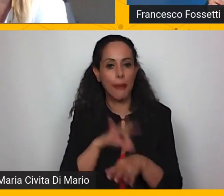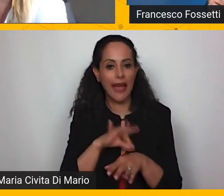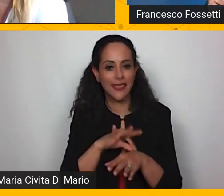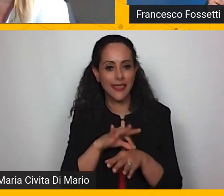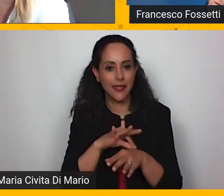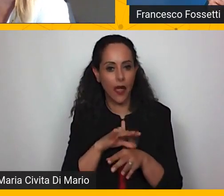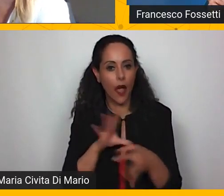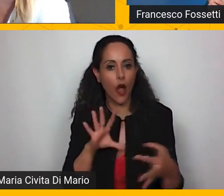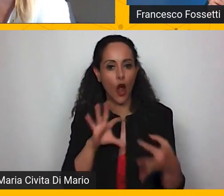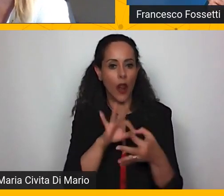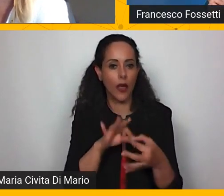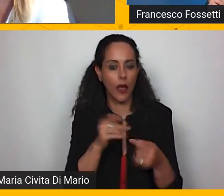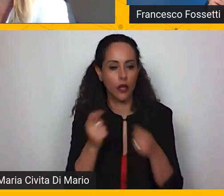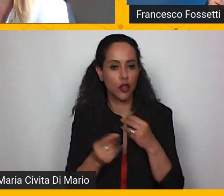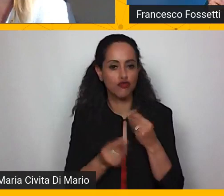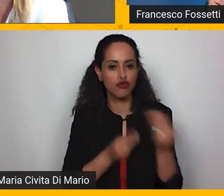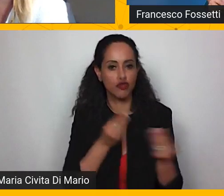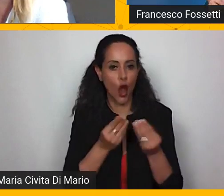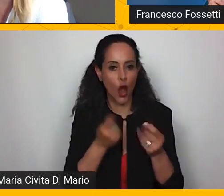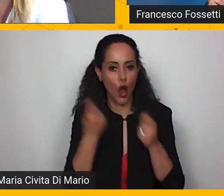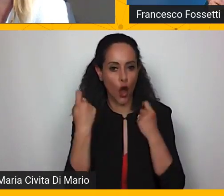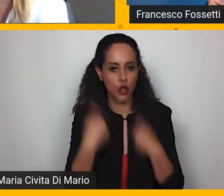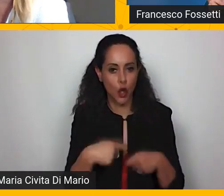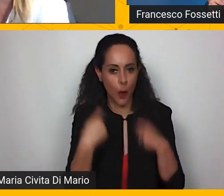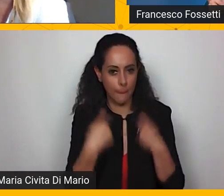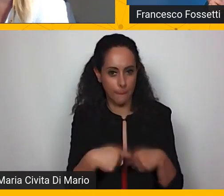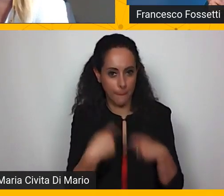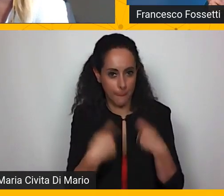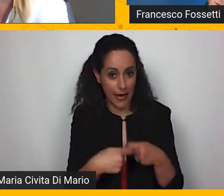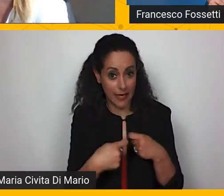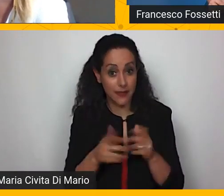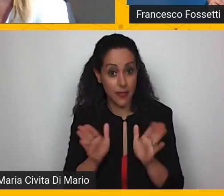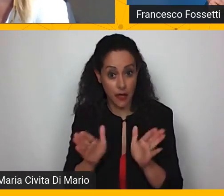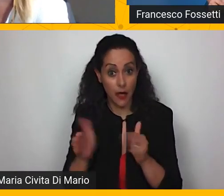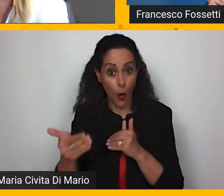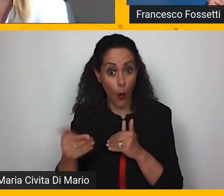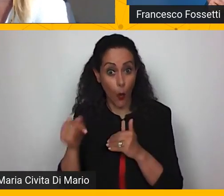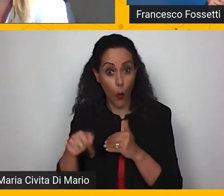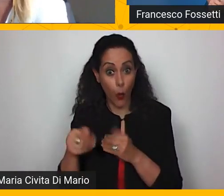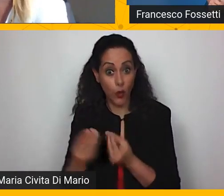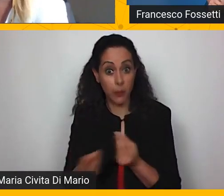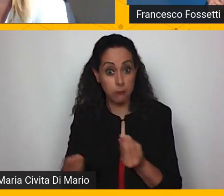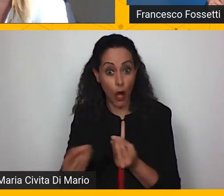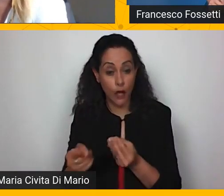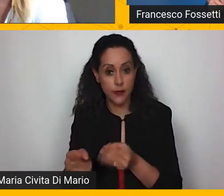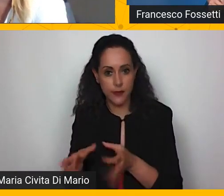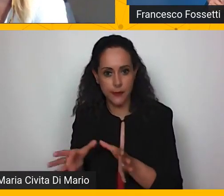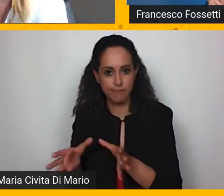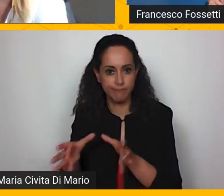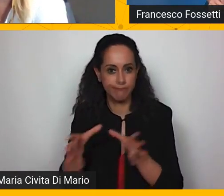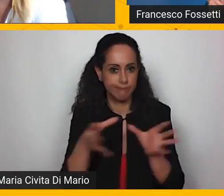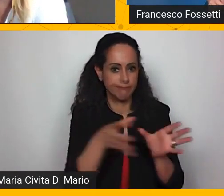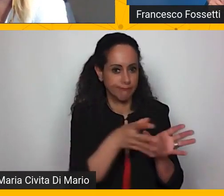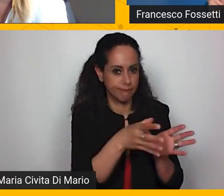al gioco d'azzardo. E in effetti le loopbox potrebbero anche andare in quella